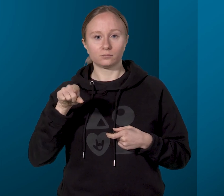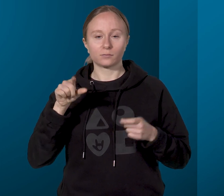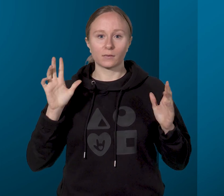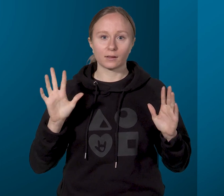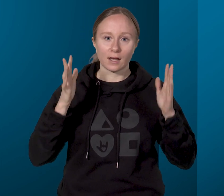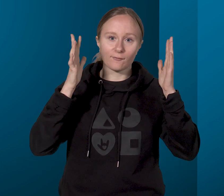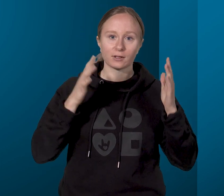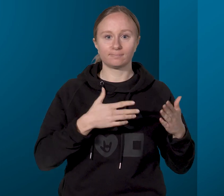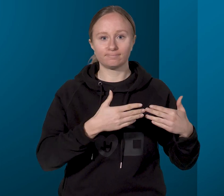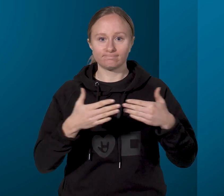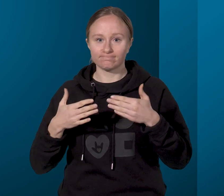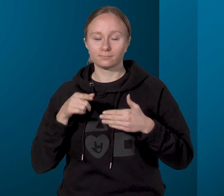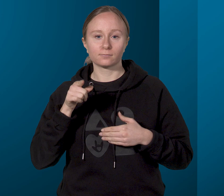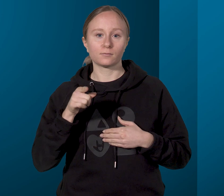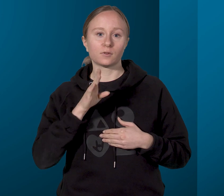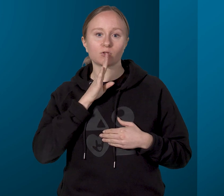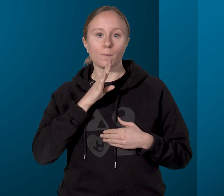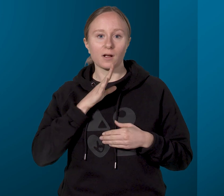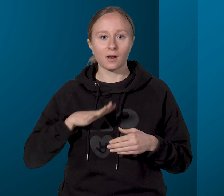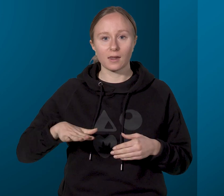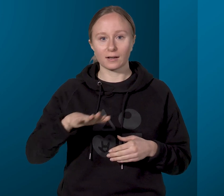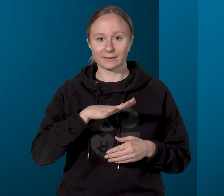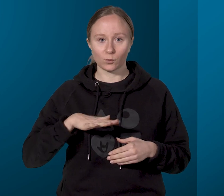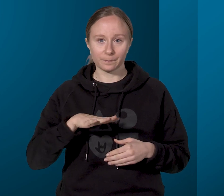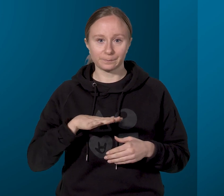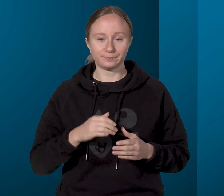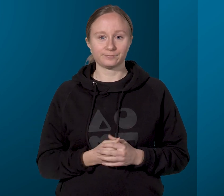som levde och verkade i Jakobstadsregionen.